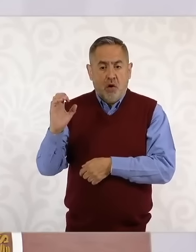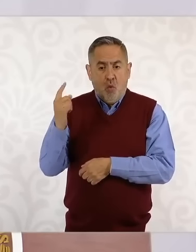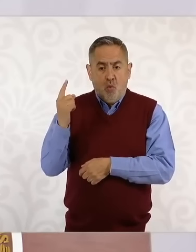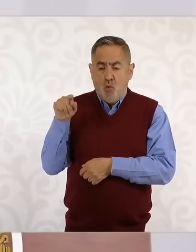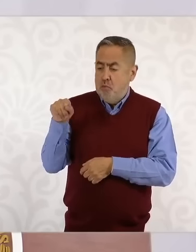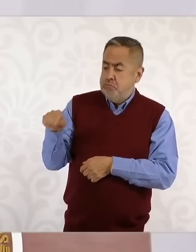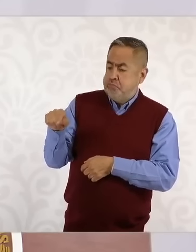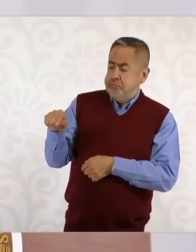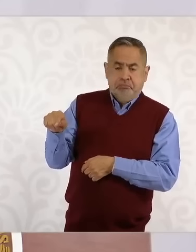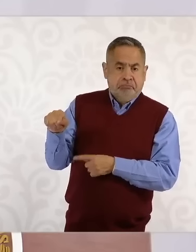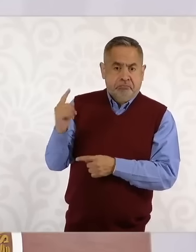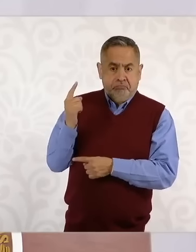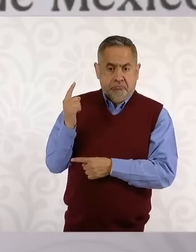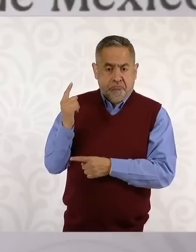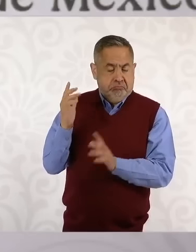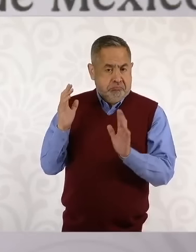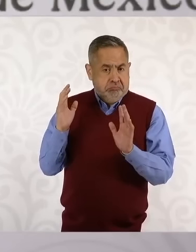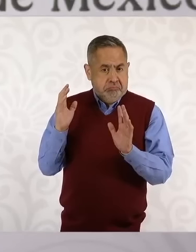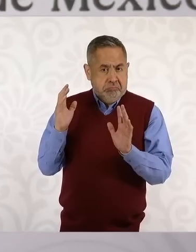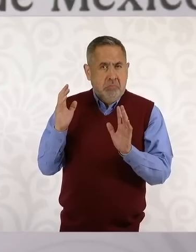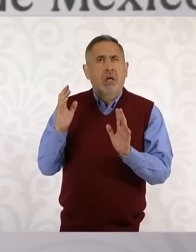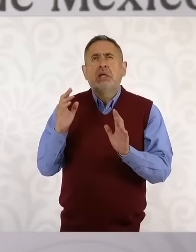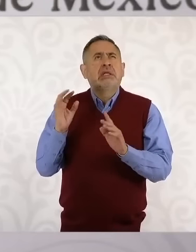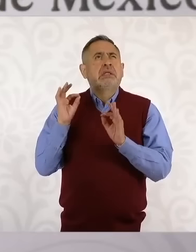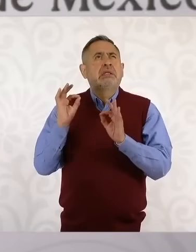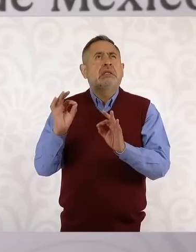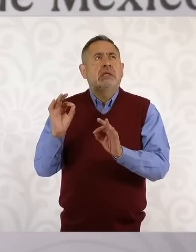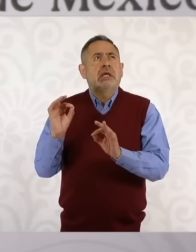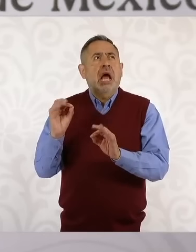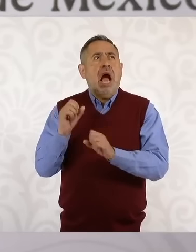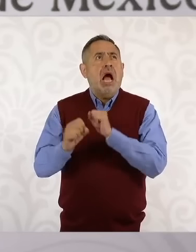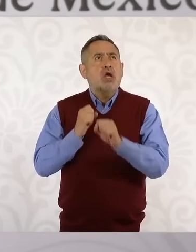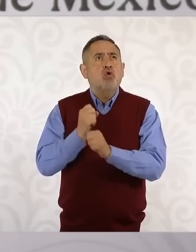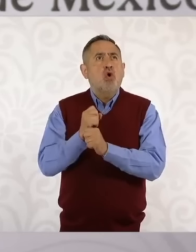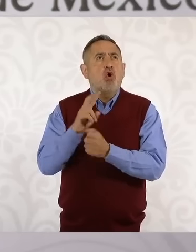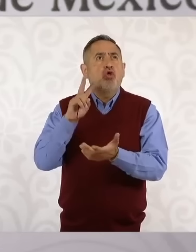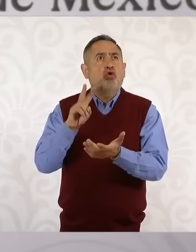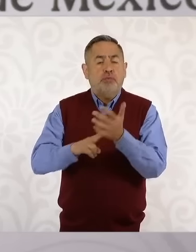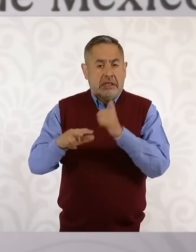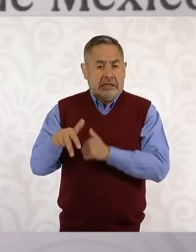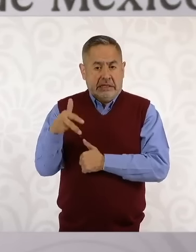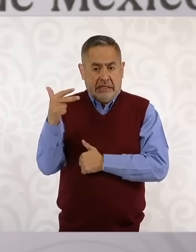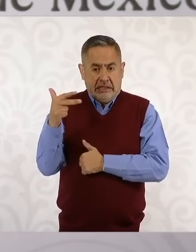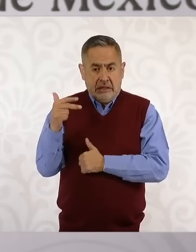Bueno, en realidad hasta 2013